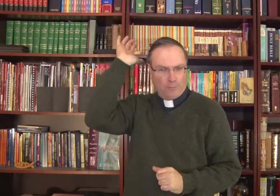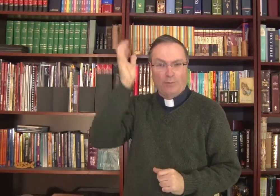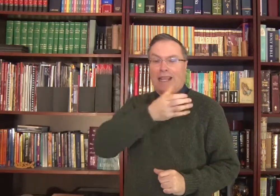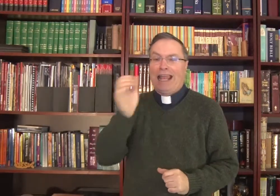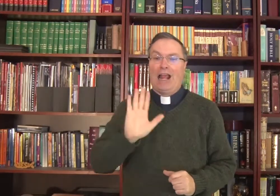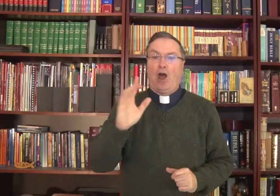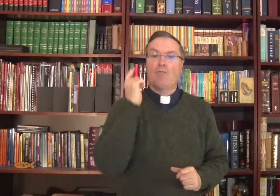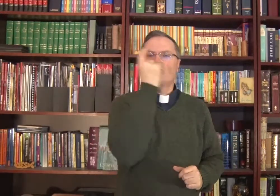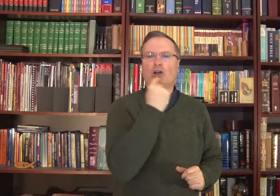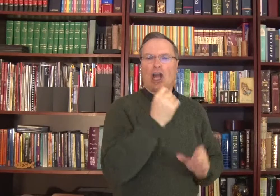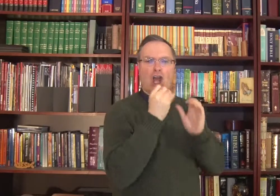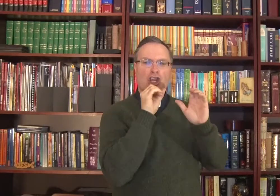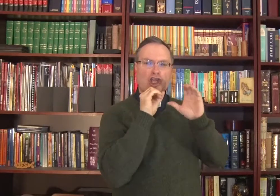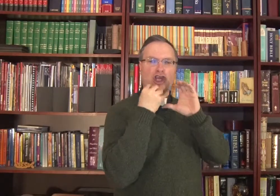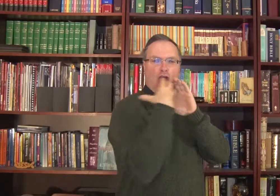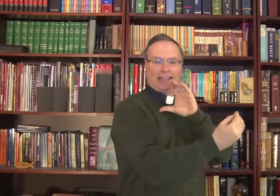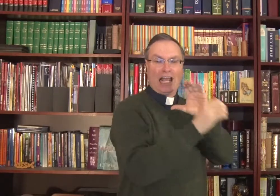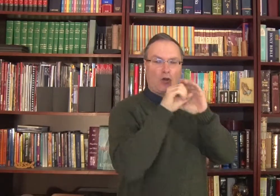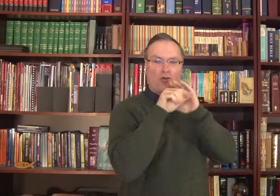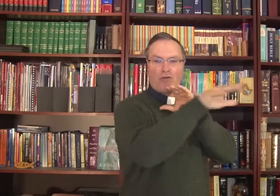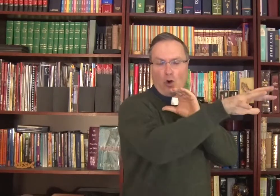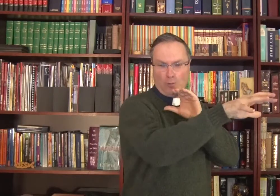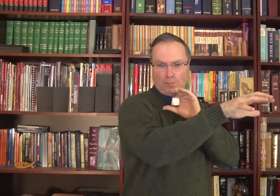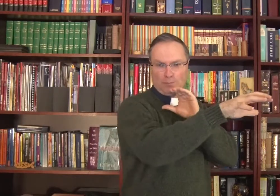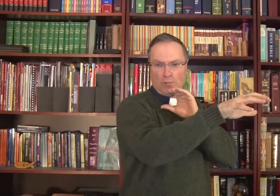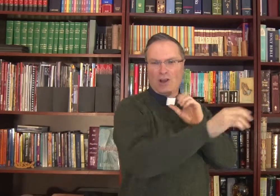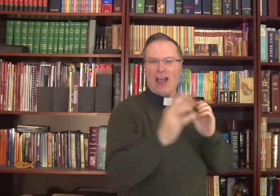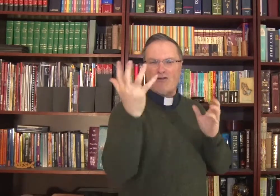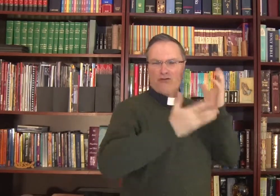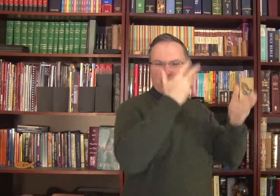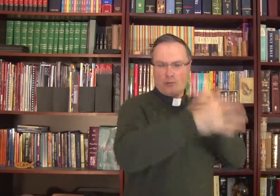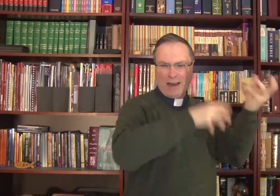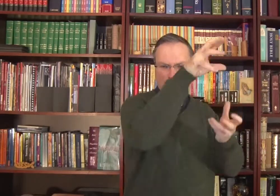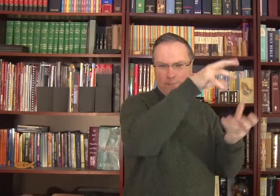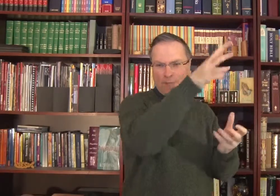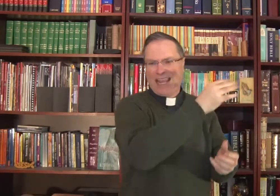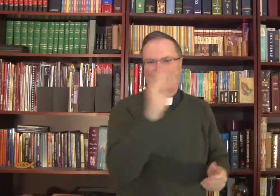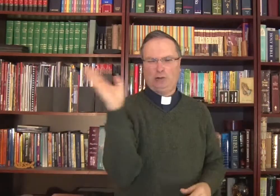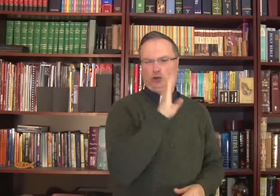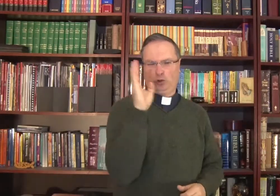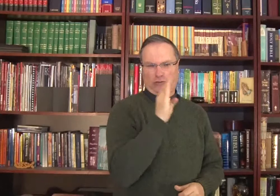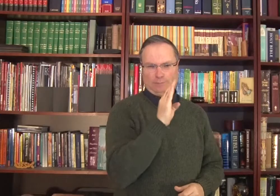et de leur bouche sortaient du feu, de la fumée et du soufre.